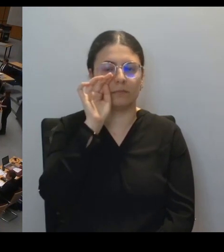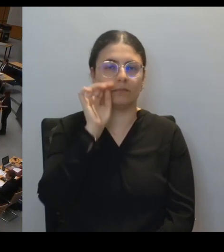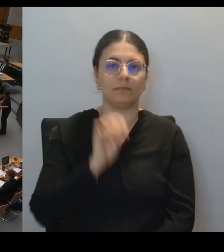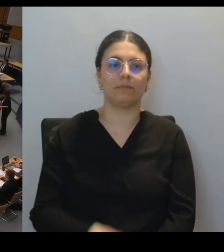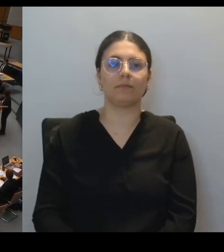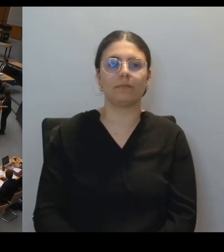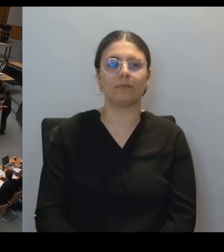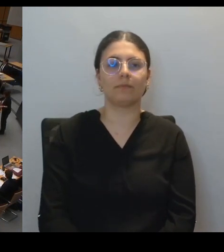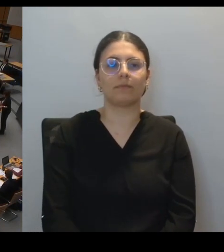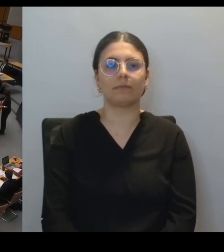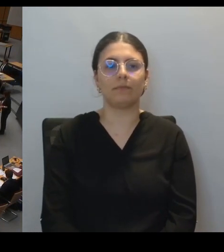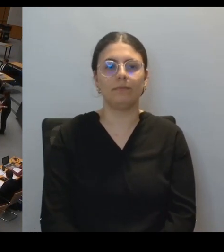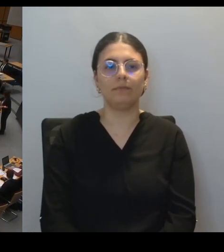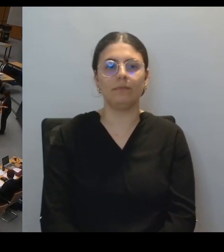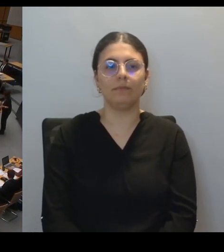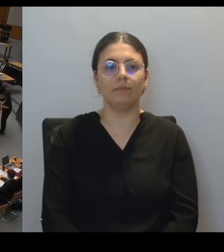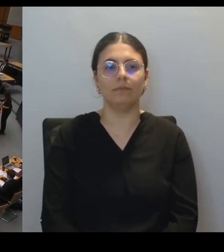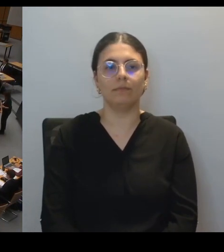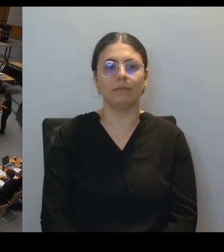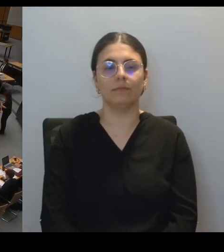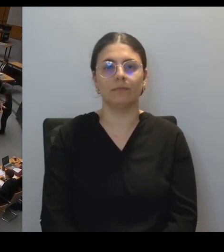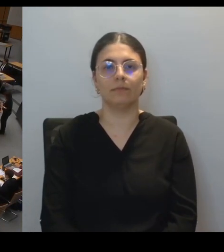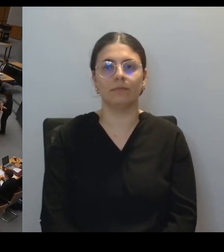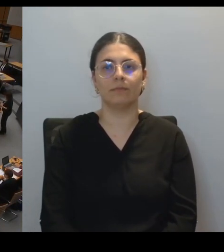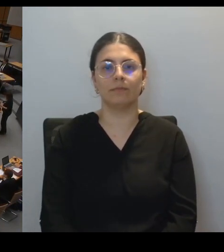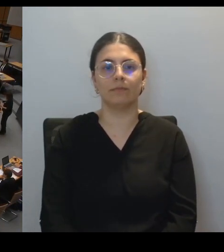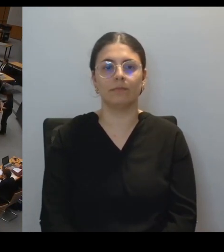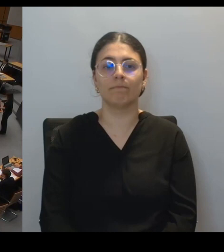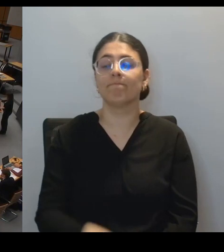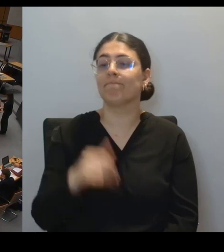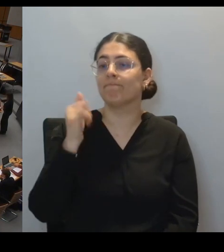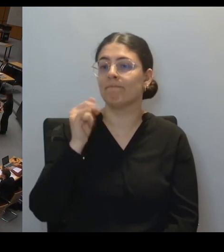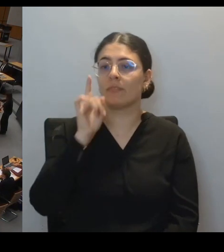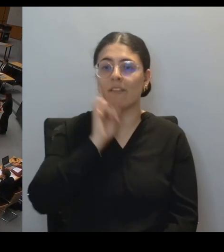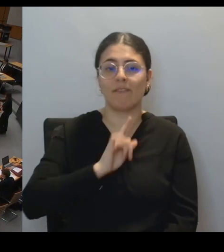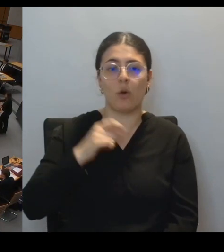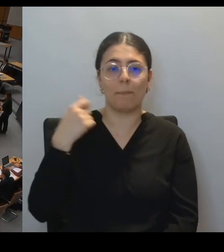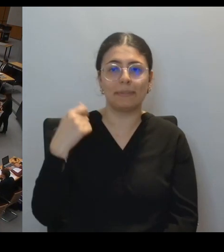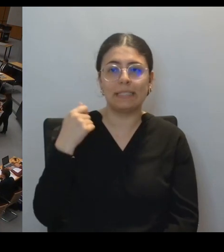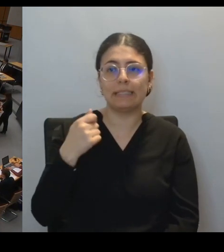Frau Präsidentin! Meine Damen und Herren! Dass wir uns und damit meine ich uns alle mit der Armut, sei